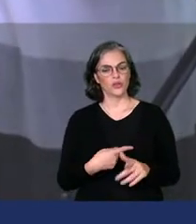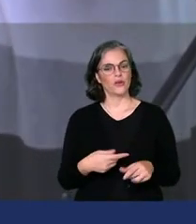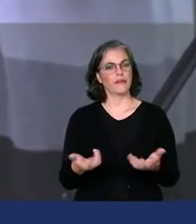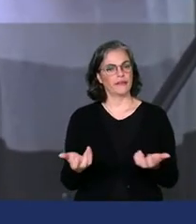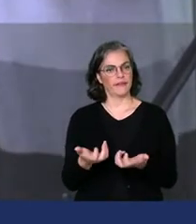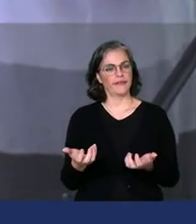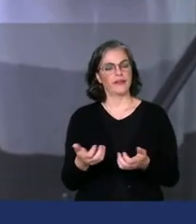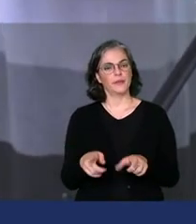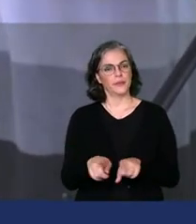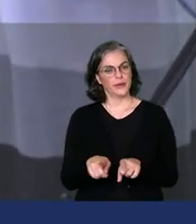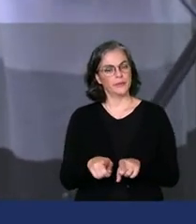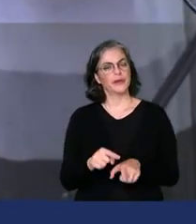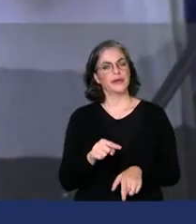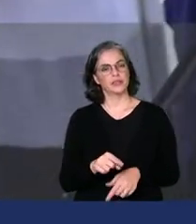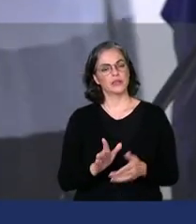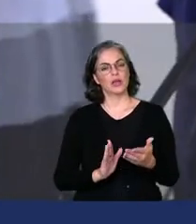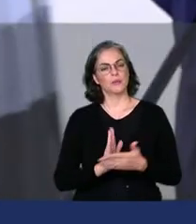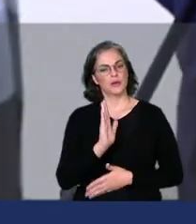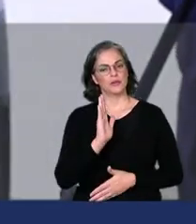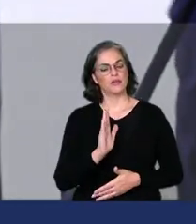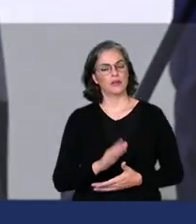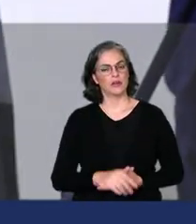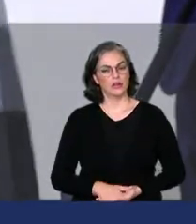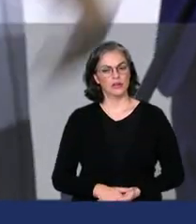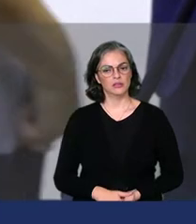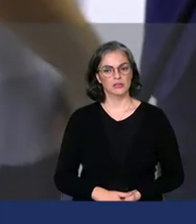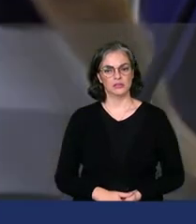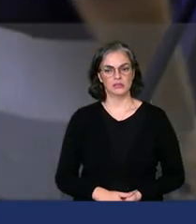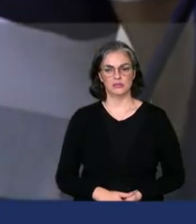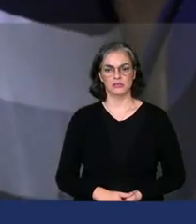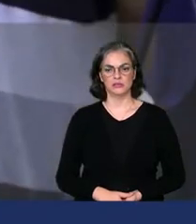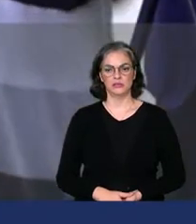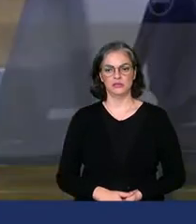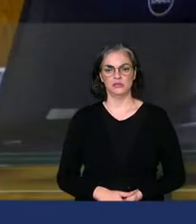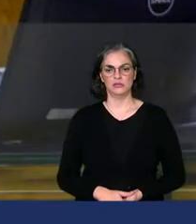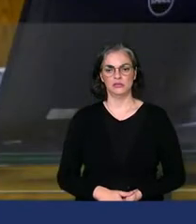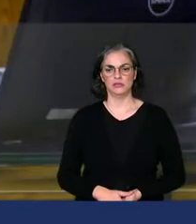NÓS QUEREMOS TAMBÉM APROVAR O PISO DA ENFERMAGEM E PISO